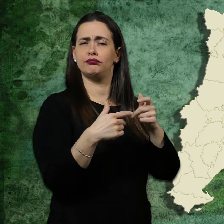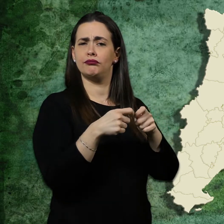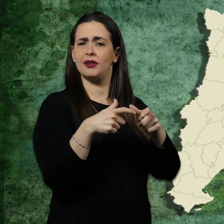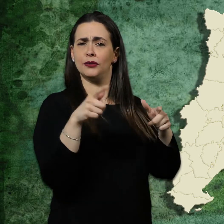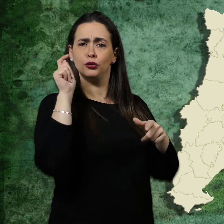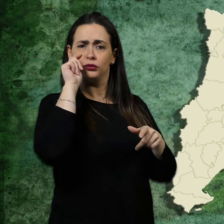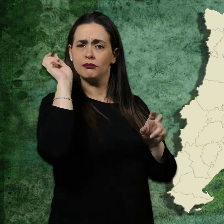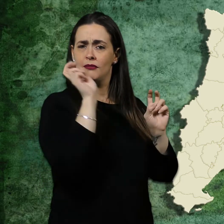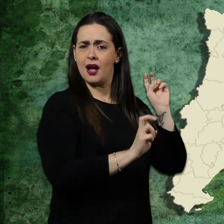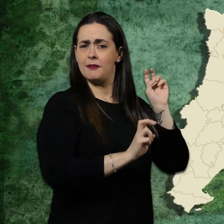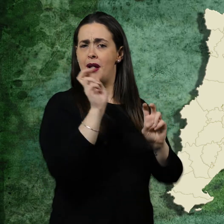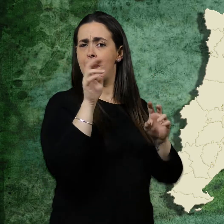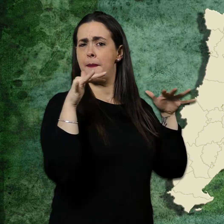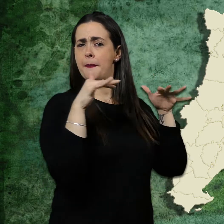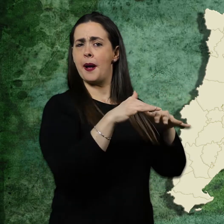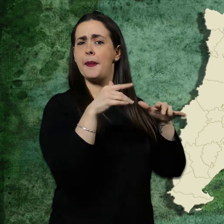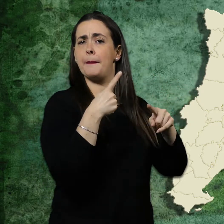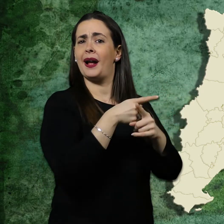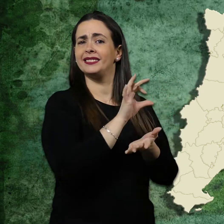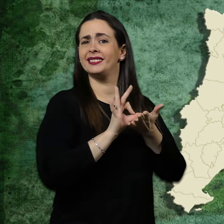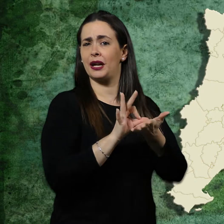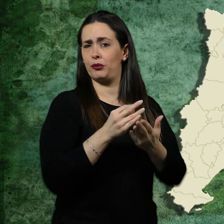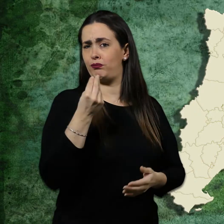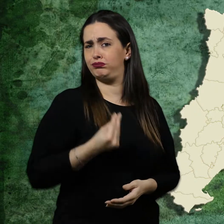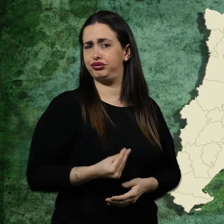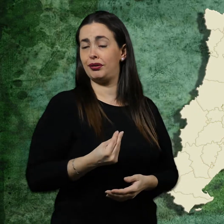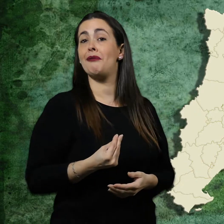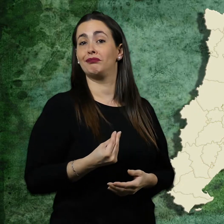en un centre turístic i de serveis plenament consolidat.